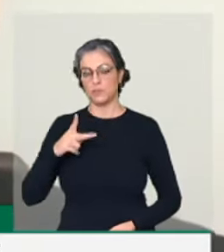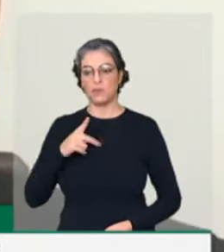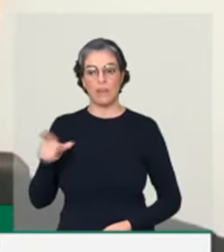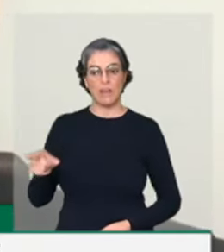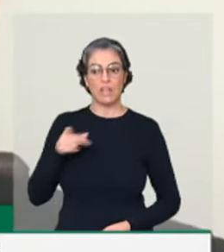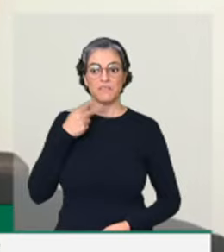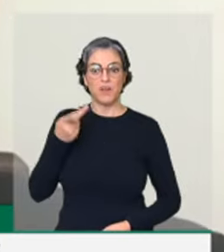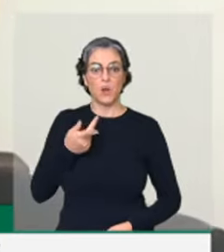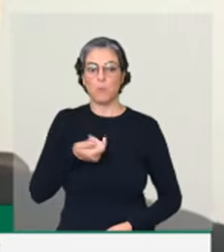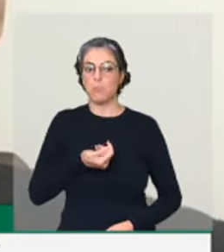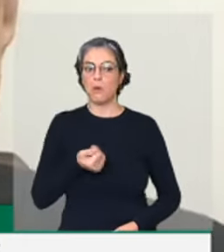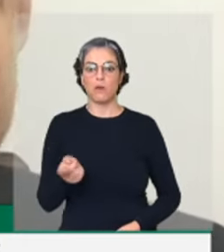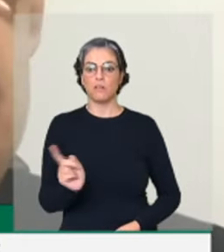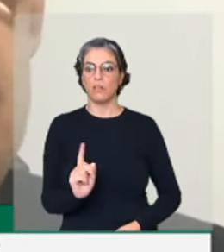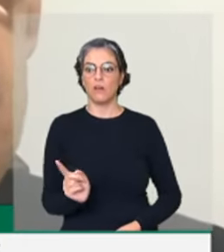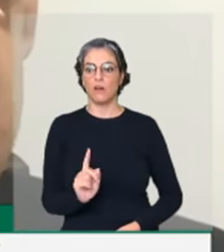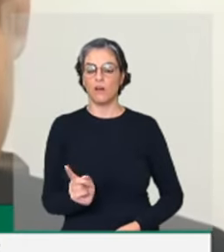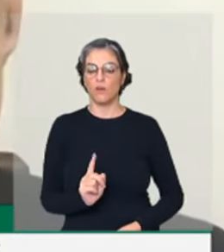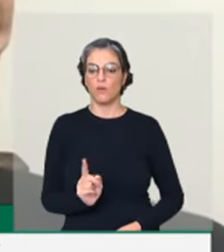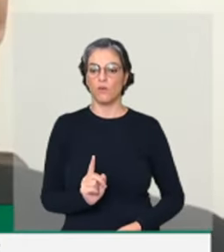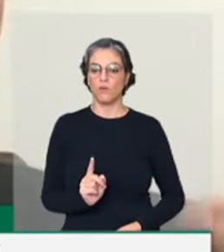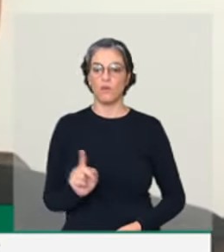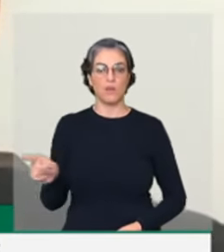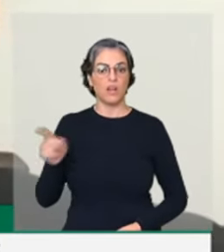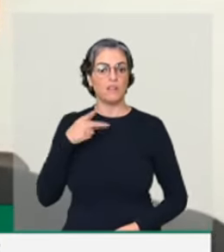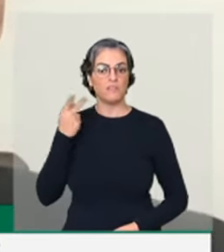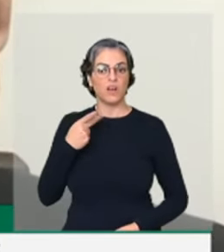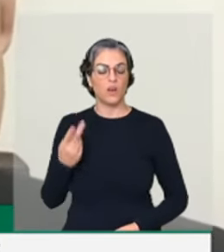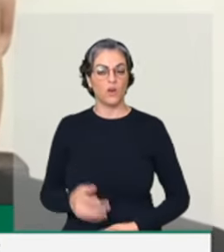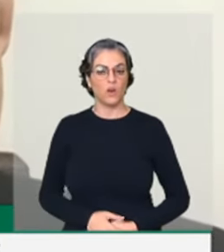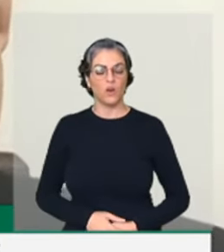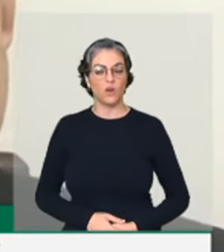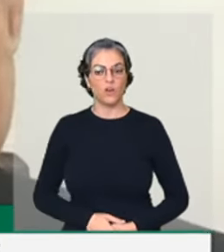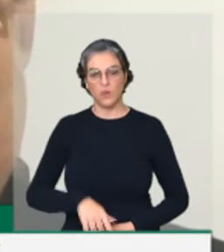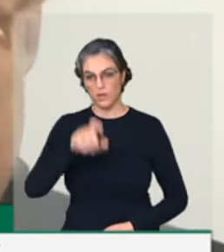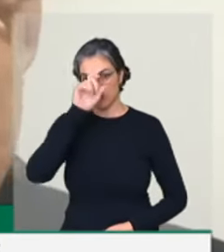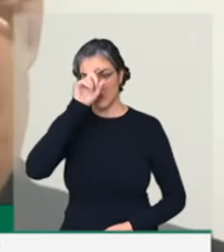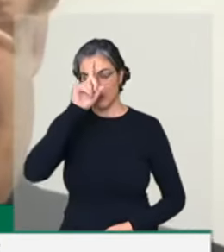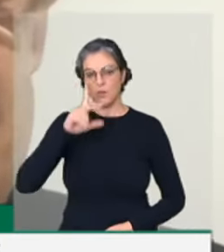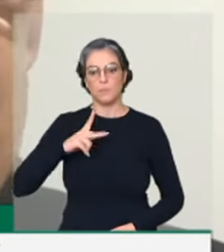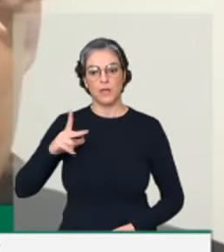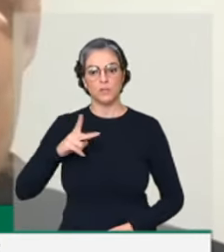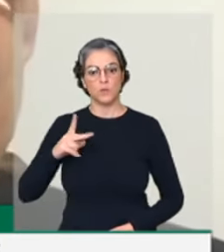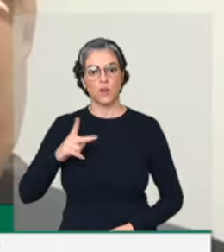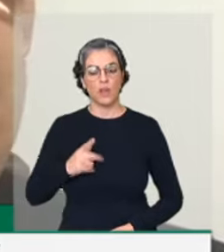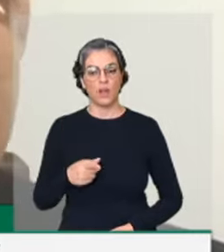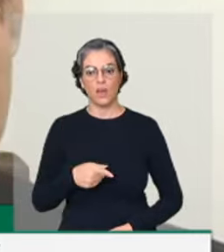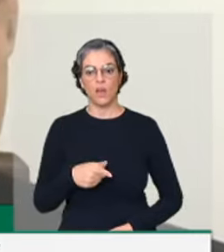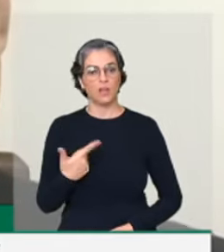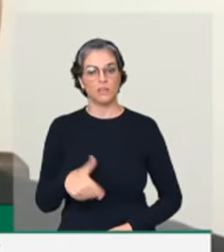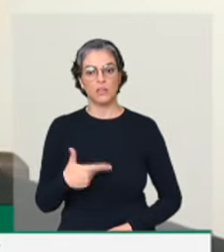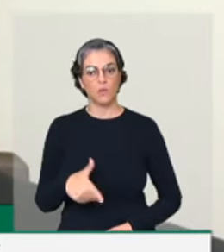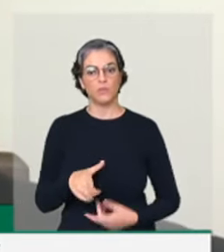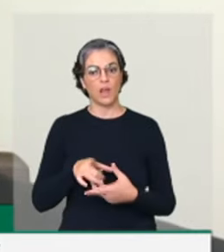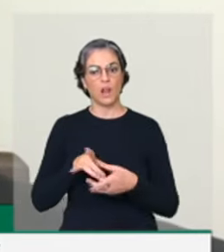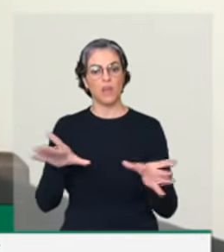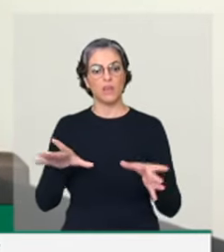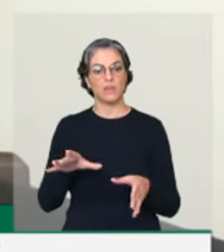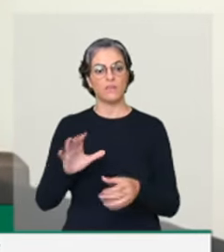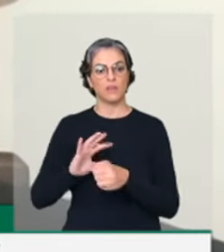ONDE.... A INICIATIVA PRIVADA NÃO TEM OFERTADO PARA ATENDER PACIENTES DO SUS. PORQUE O NOTICIÁRIO DÁ CONTA DE QUE